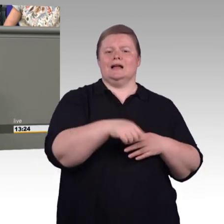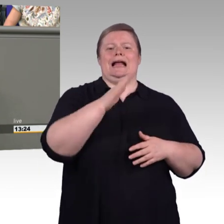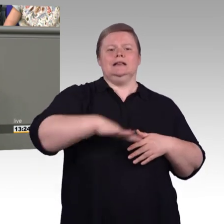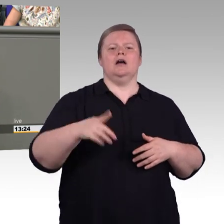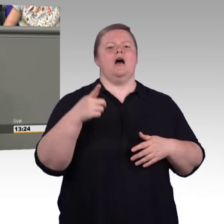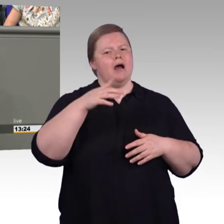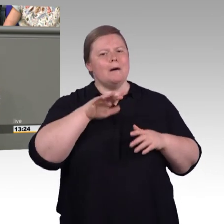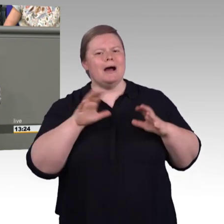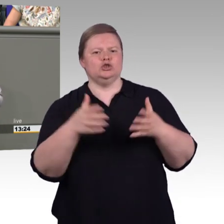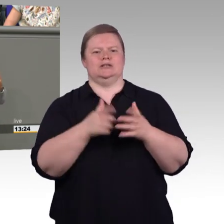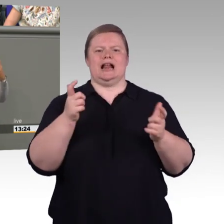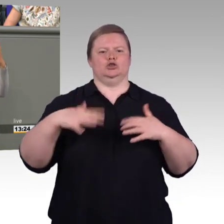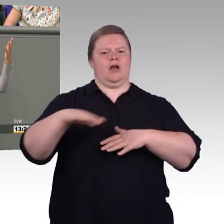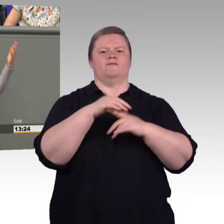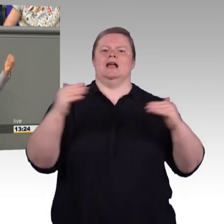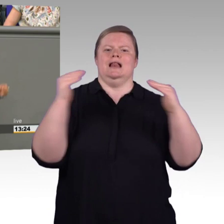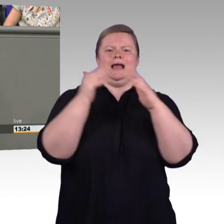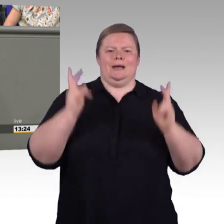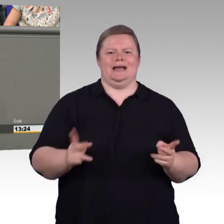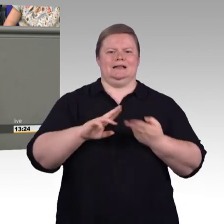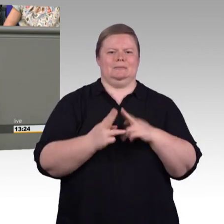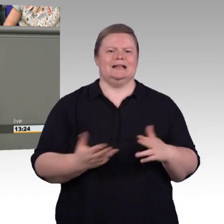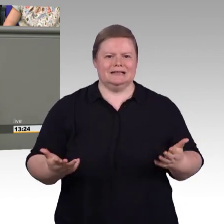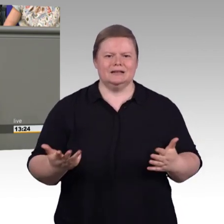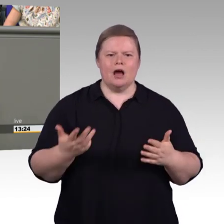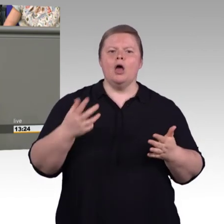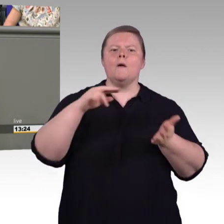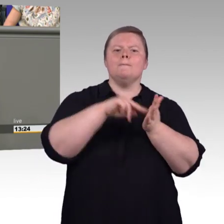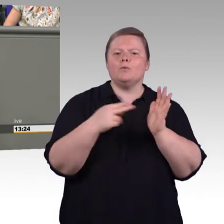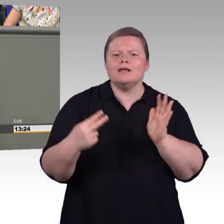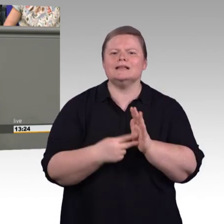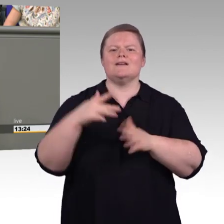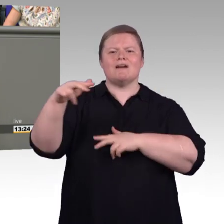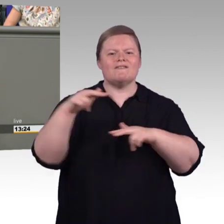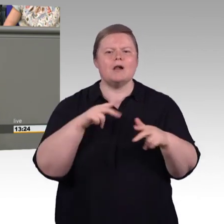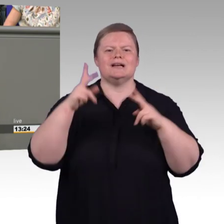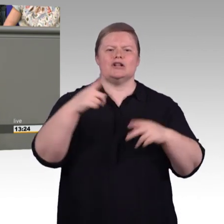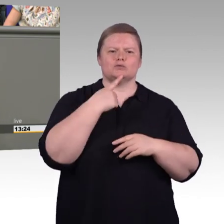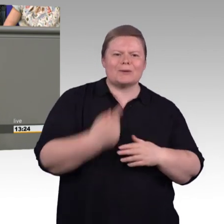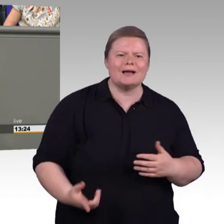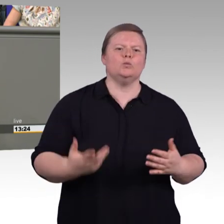Gerne erklären wir alle Kinder sind doch unsere Zukunft. Das tut gut und das kommt an.